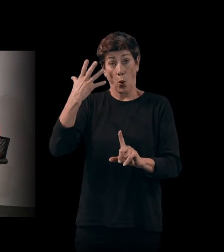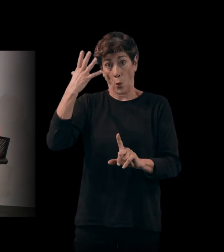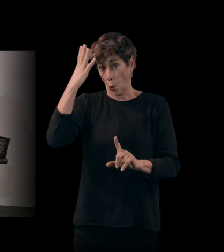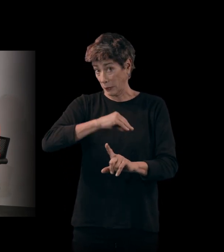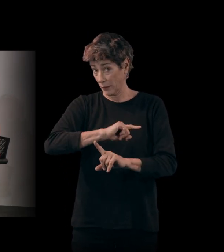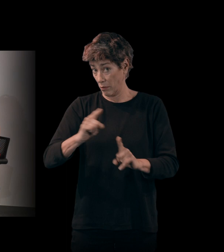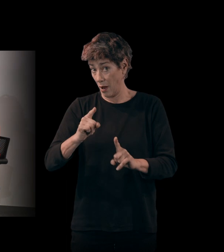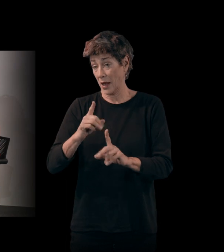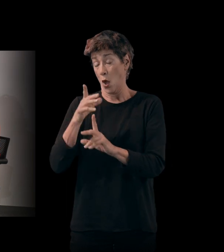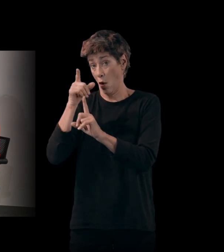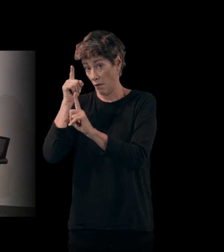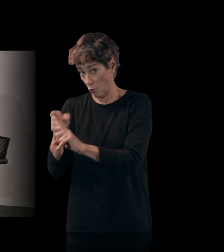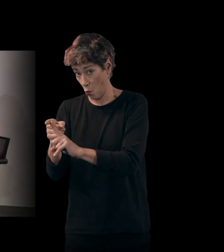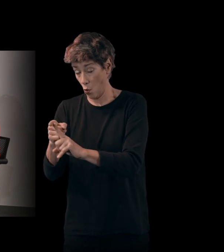C'est ce que je disais au début, ne pas s'y perdre.